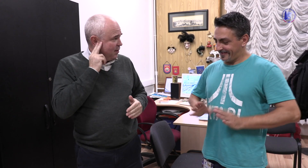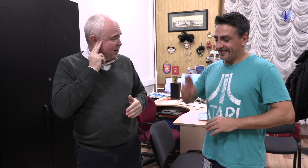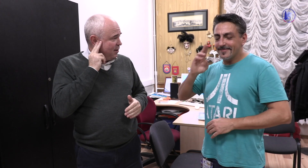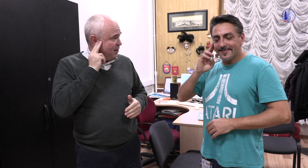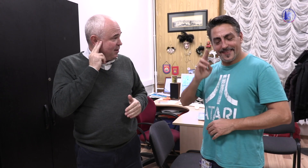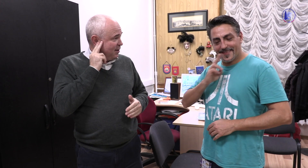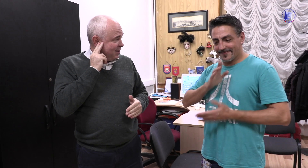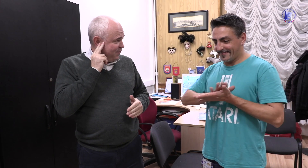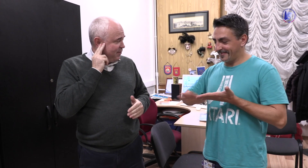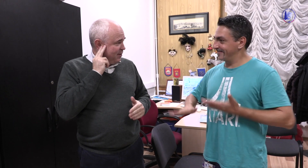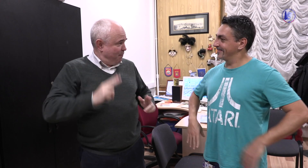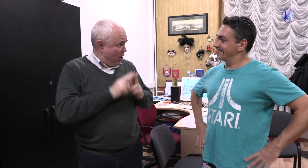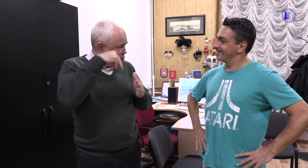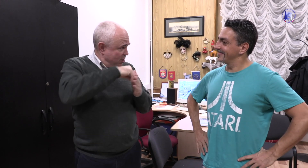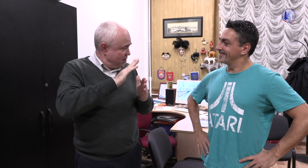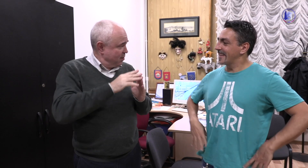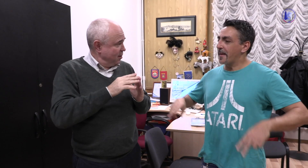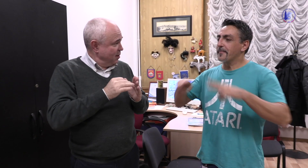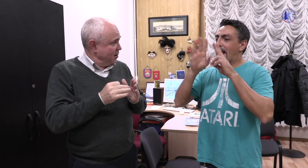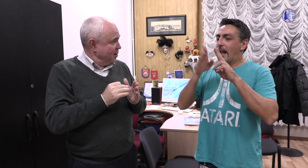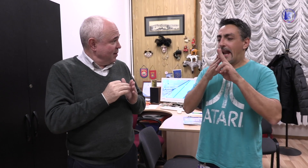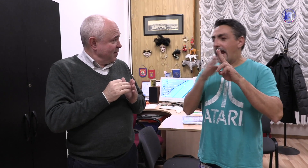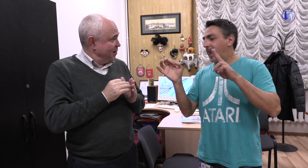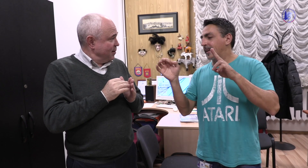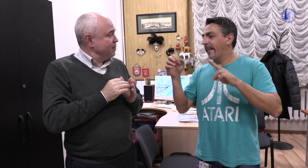Да, во Франции. Глухой с рождения. – В Париже?